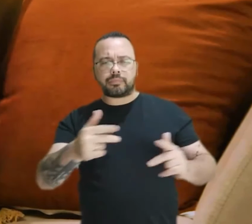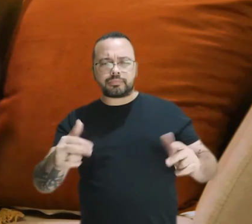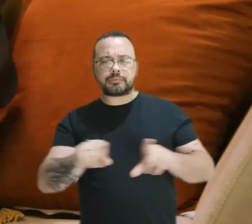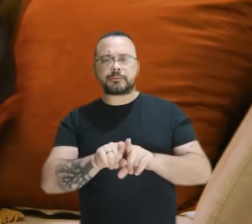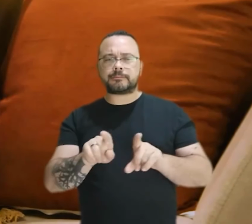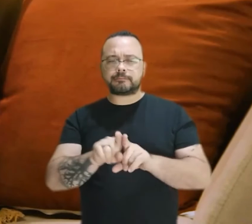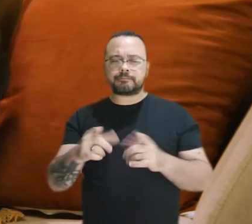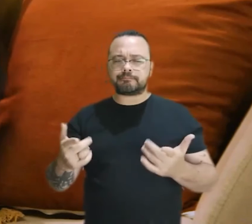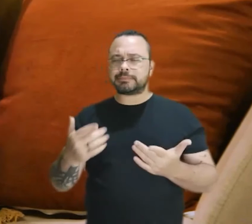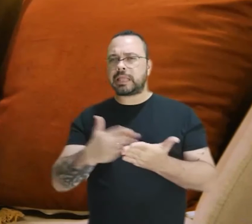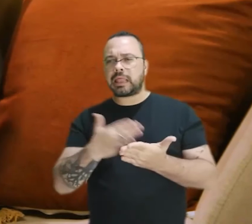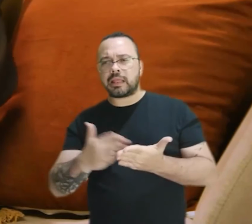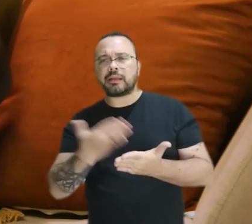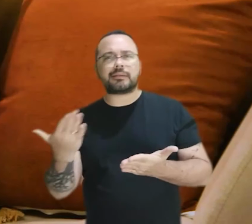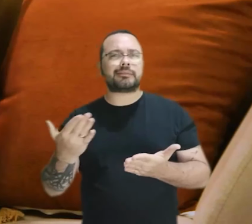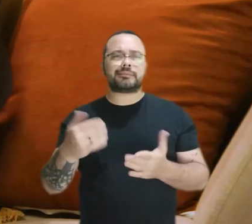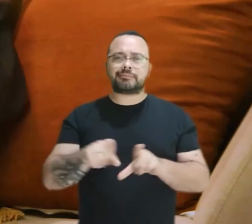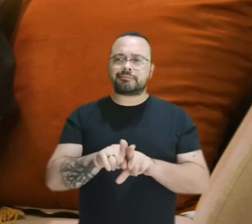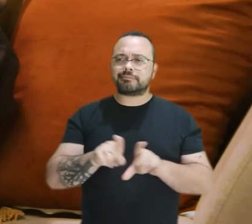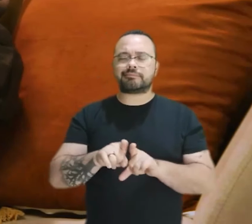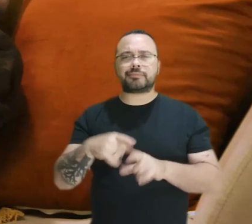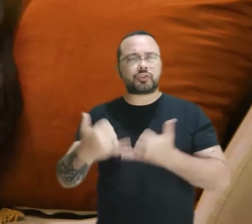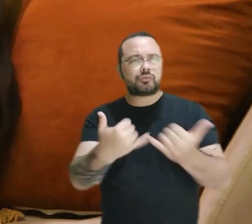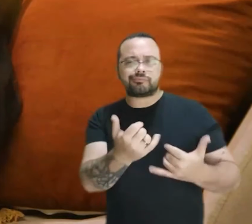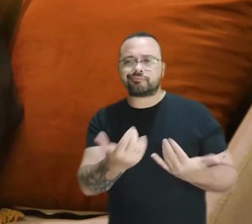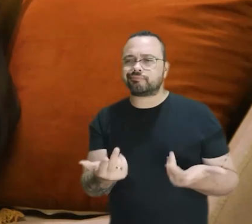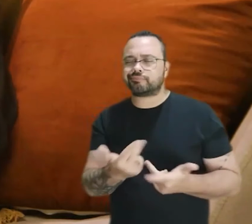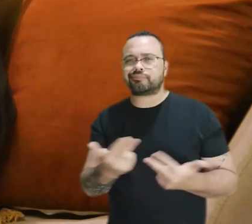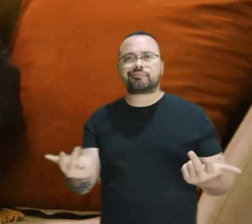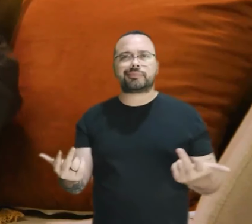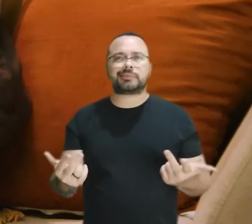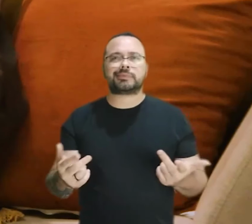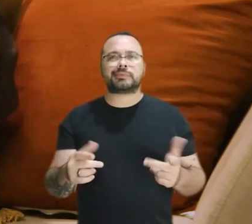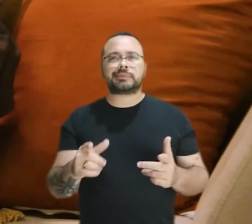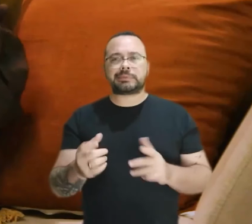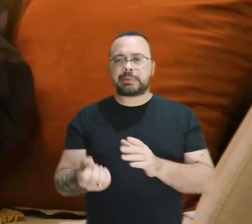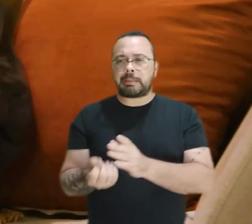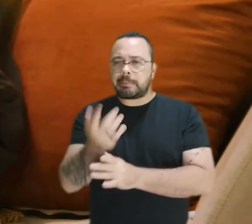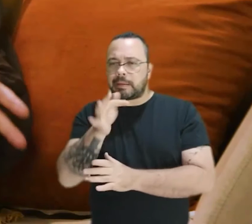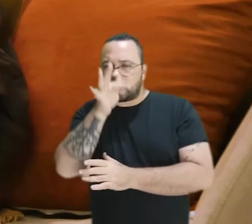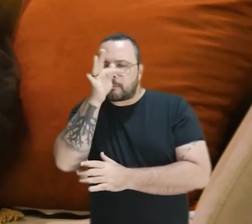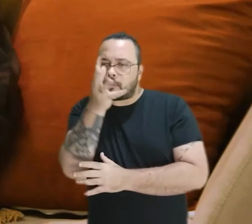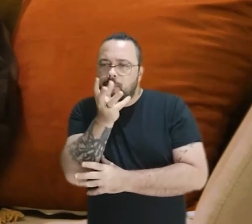limo sobre os tijolos e, enfim, plantas que nascem, e morrem,